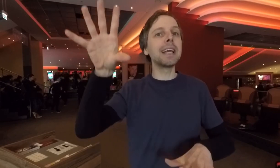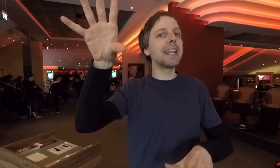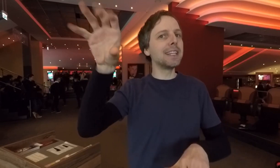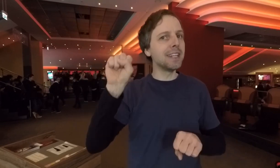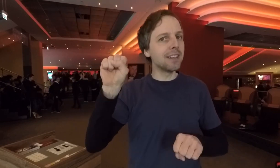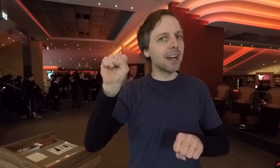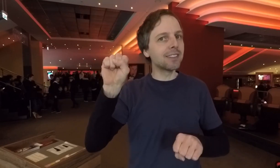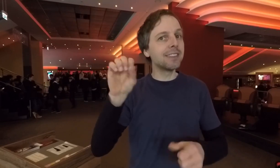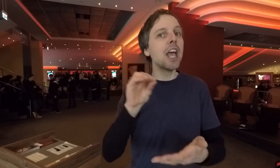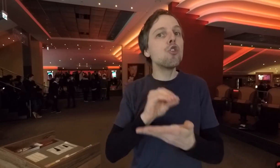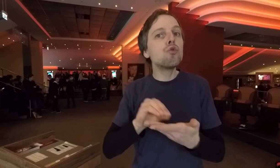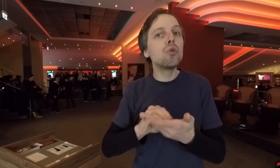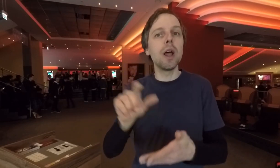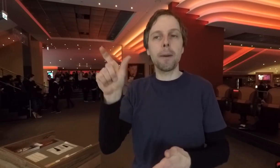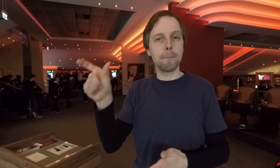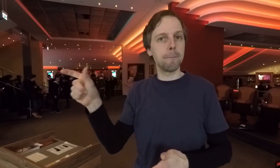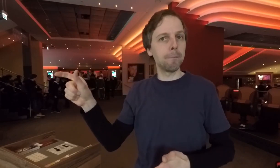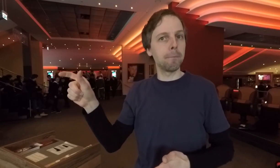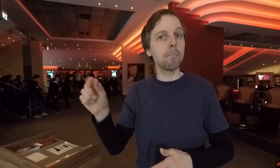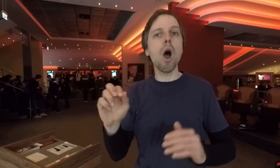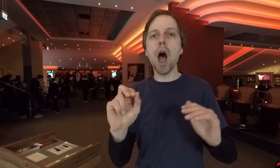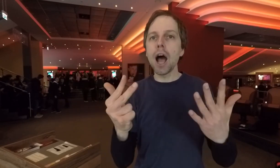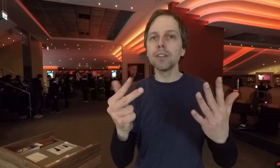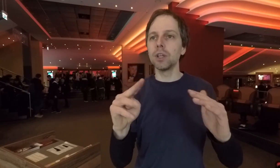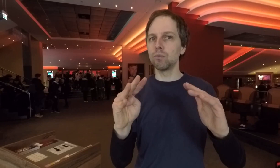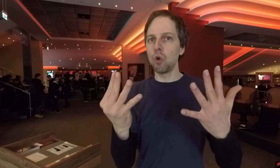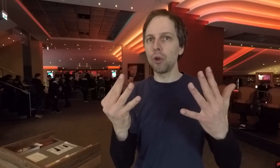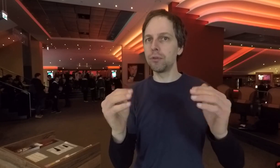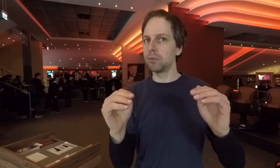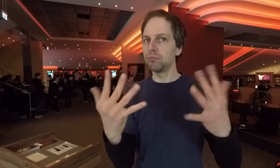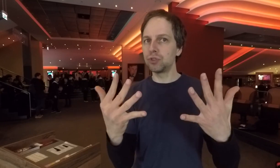Niedersächsische Schüler der 8. - 10. Klassen